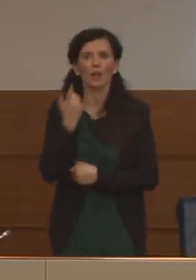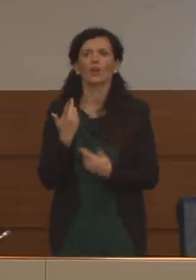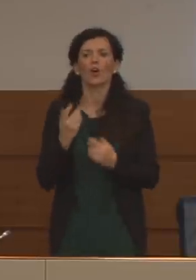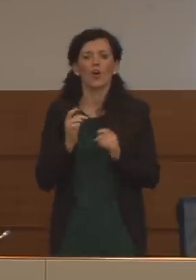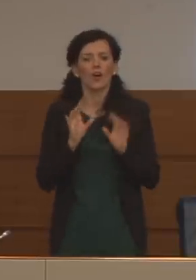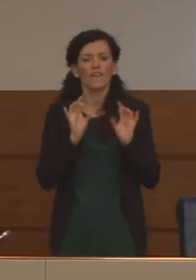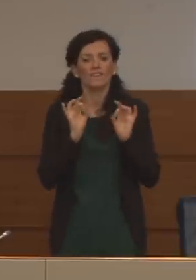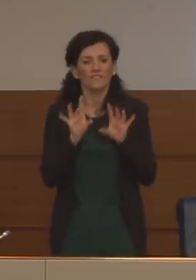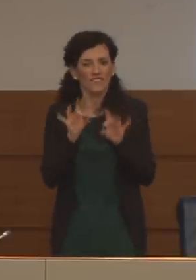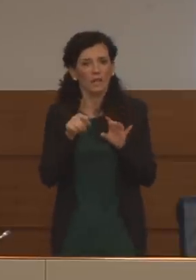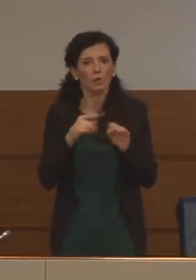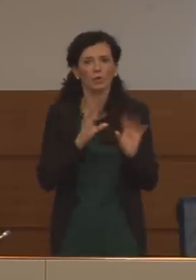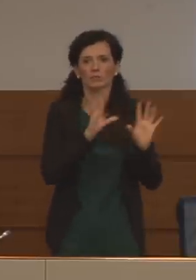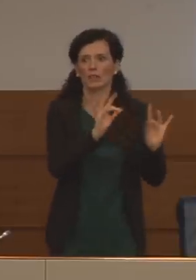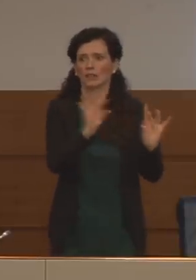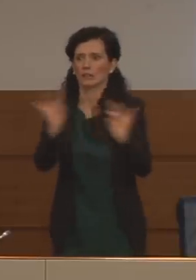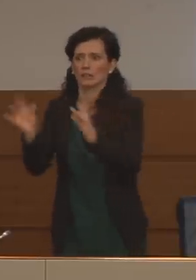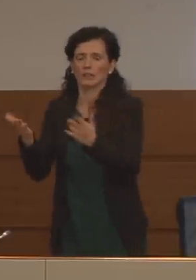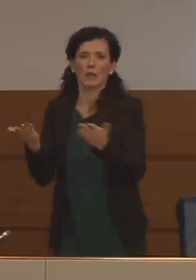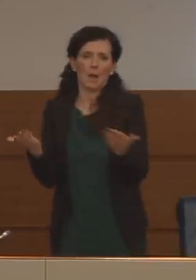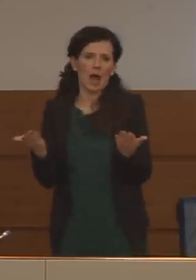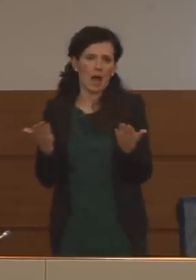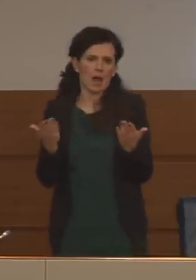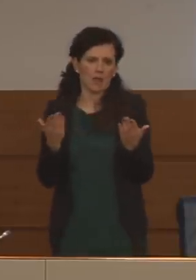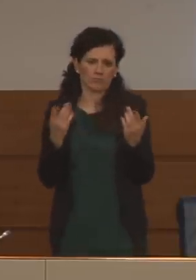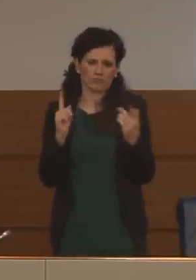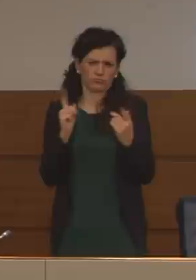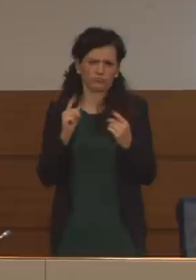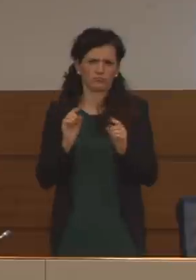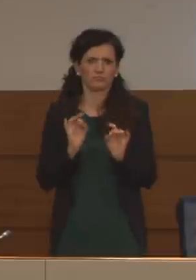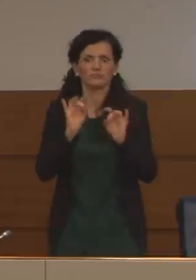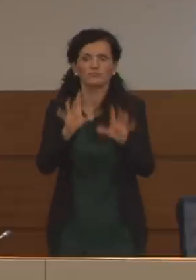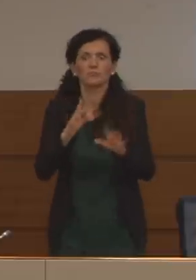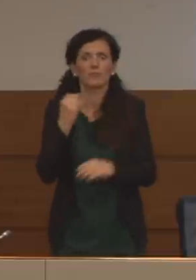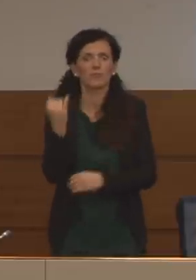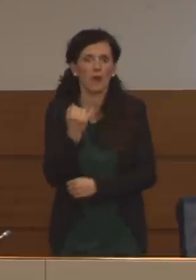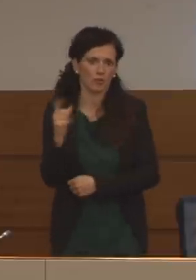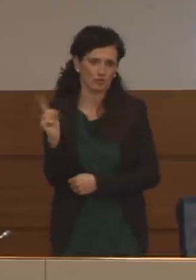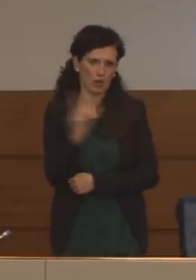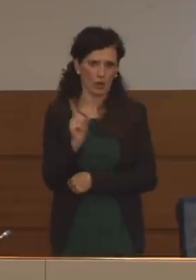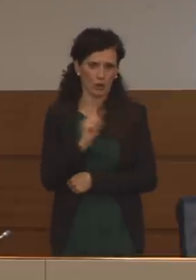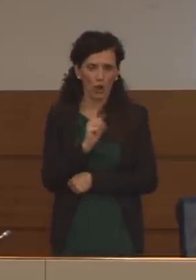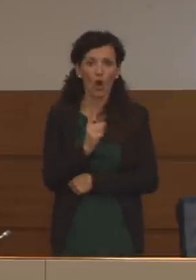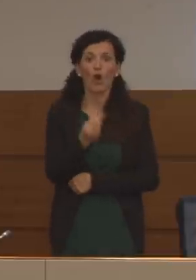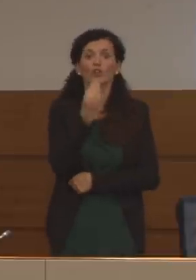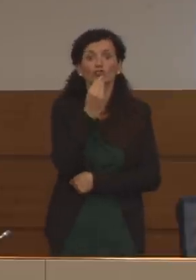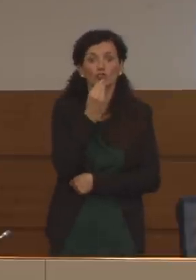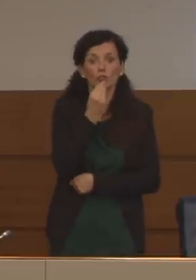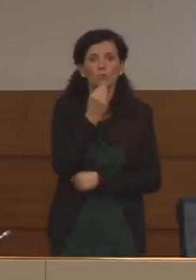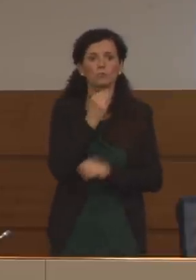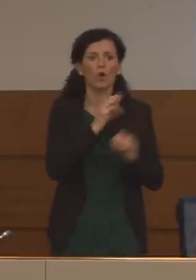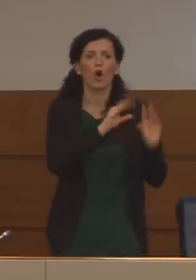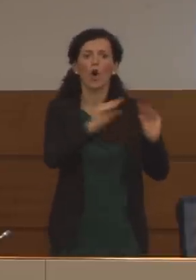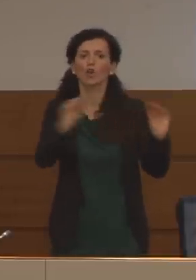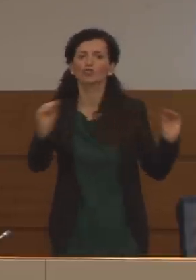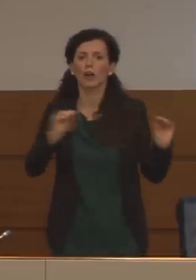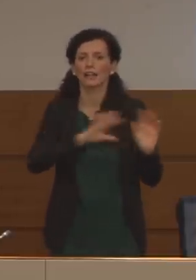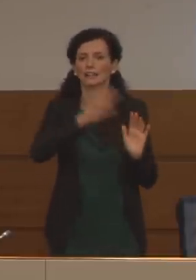possiamo escludere ma che è altamente improbabile. I cibi o altri oggetti in genere, in particolare penso ai cibi, sono